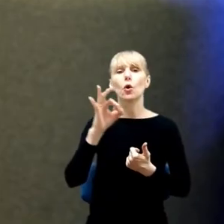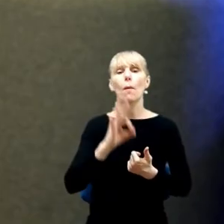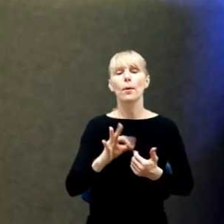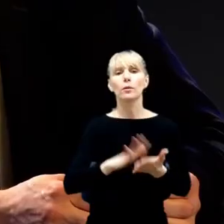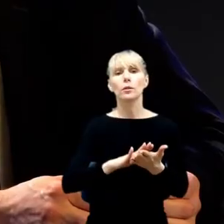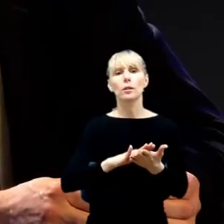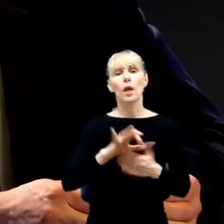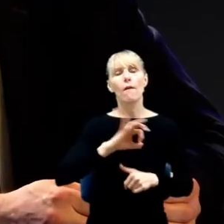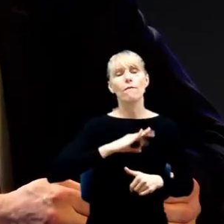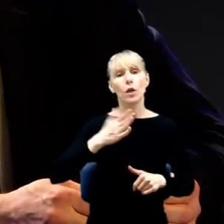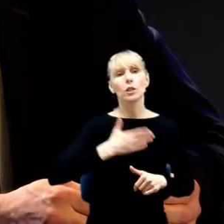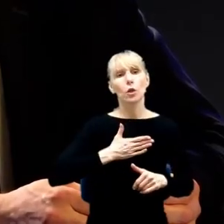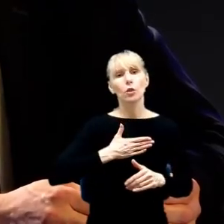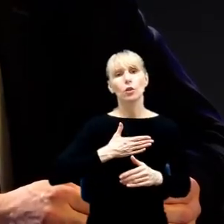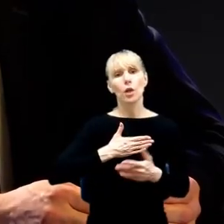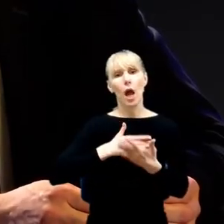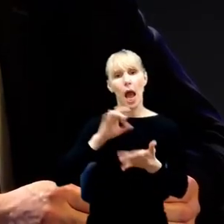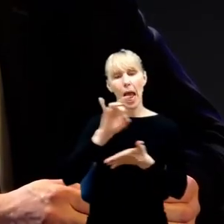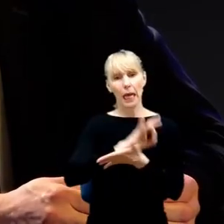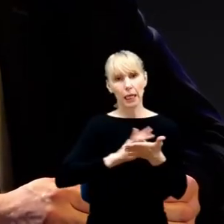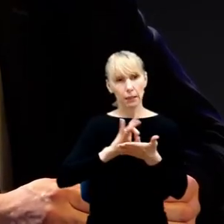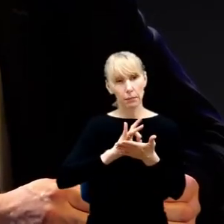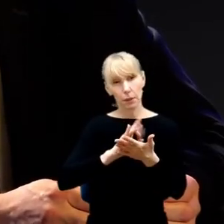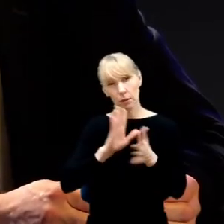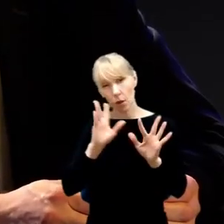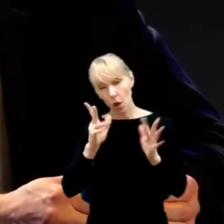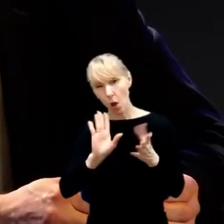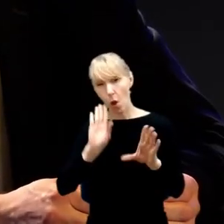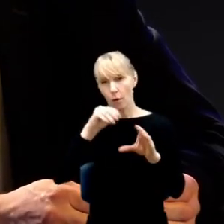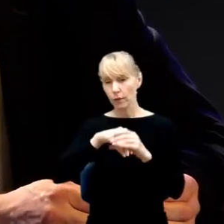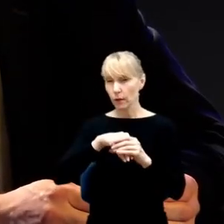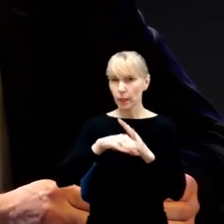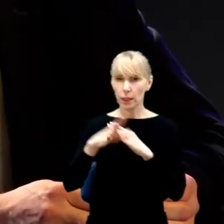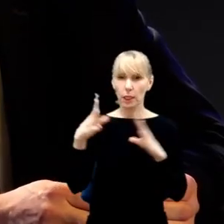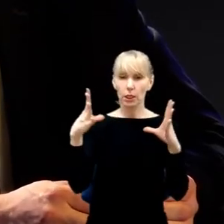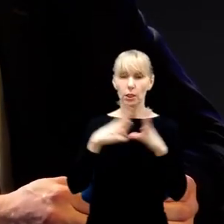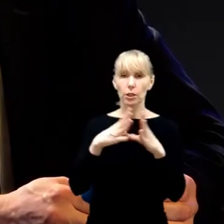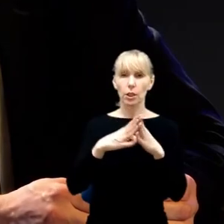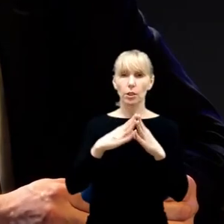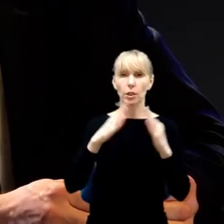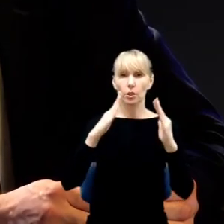mamy około 10 jeszcze budynków, 10 budynków, stosunkowo niewiele.